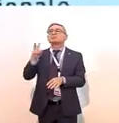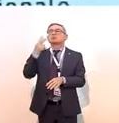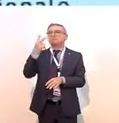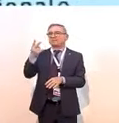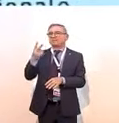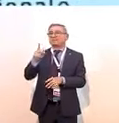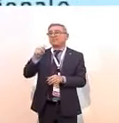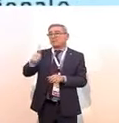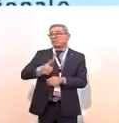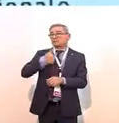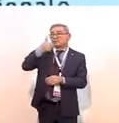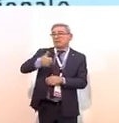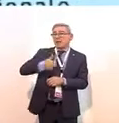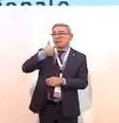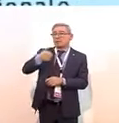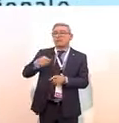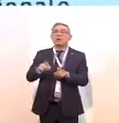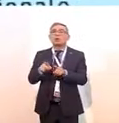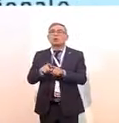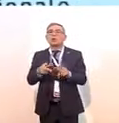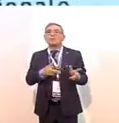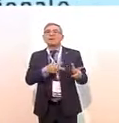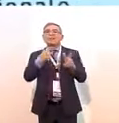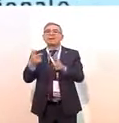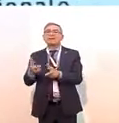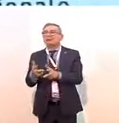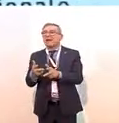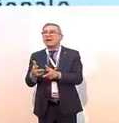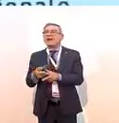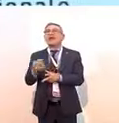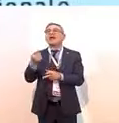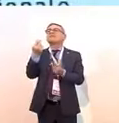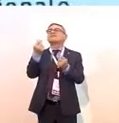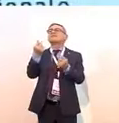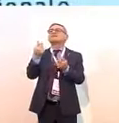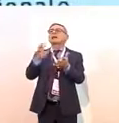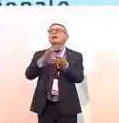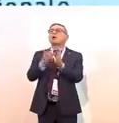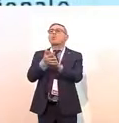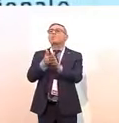prossimi anni è come portare non il fiscal compact avanti. Il fiscal compact va chiuso